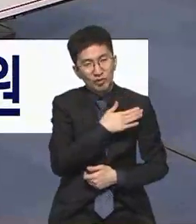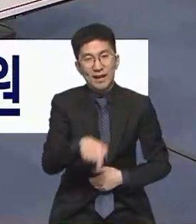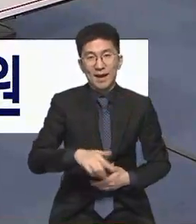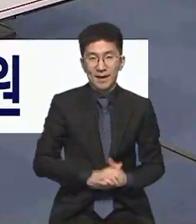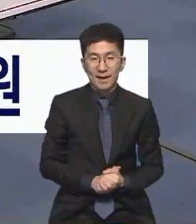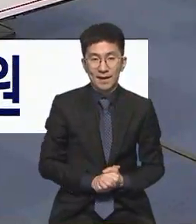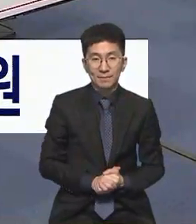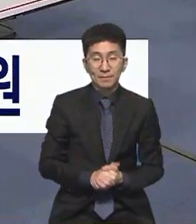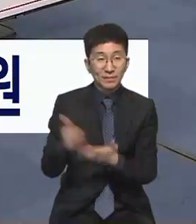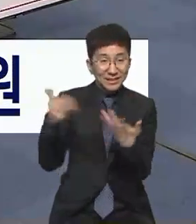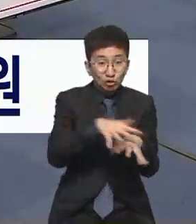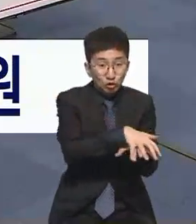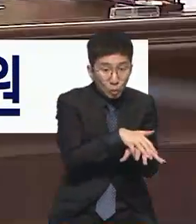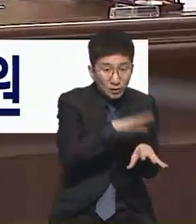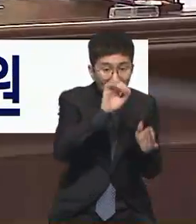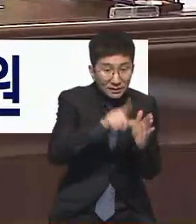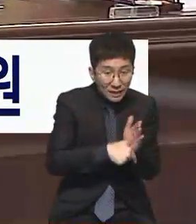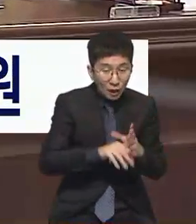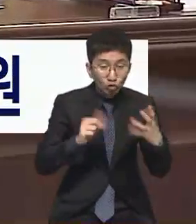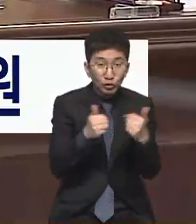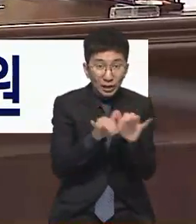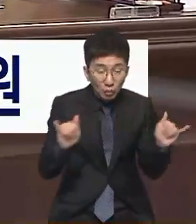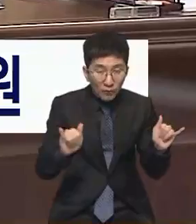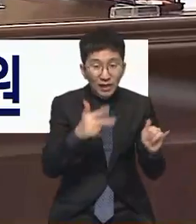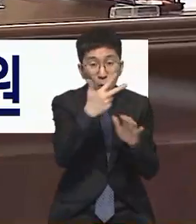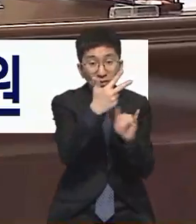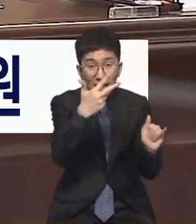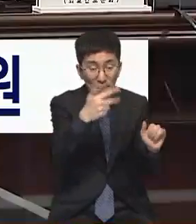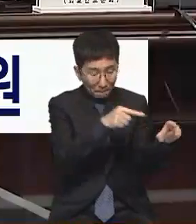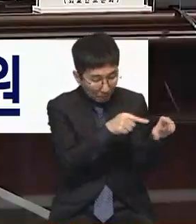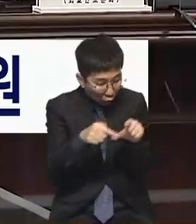인수위원 중 현직 의원 7명의 평균 재산은 33억 5천만 원으로 나타났습니다.